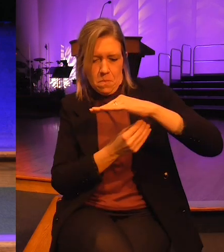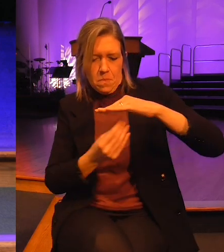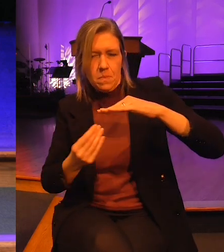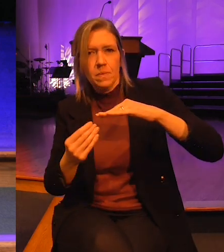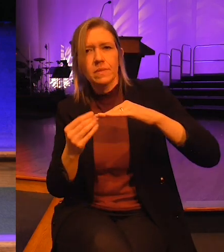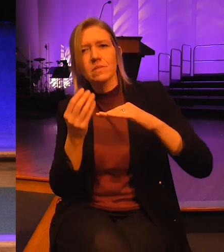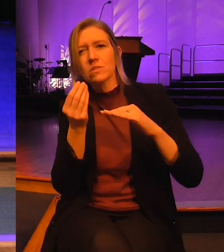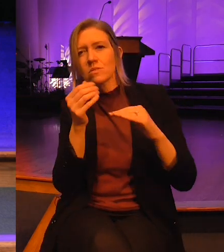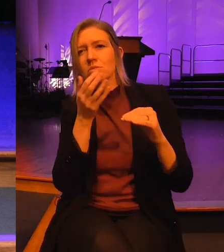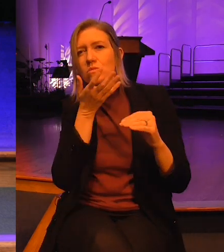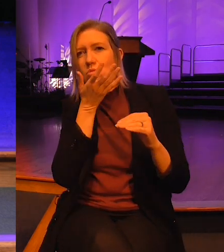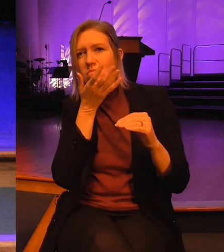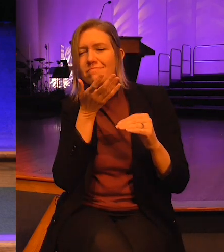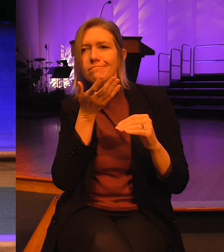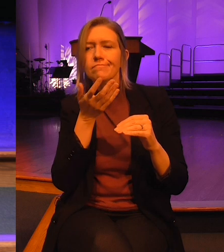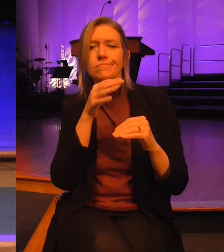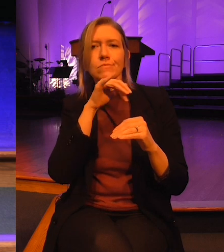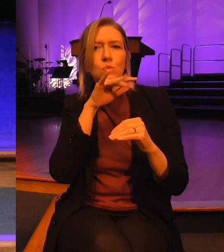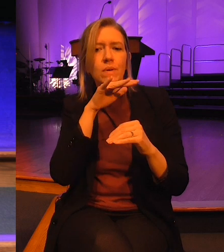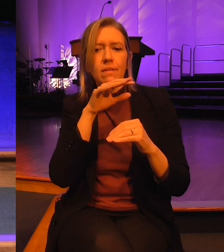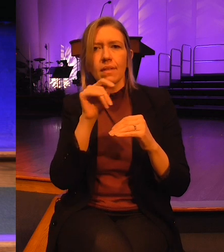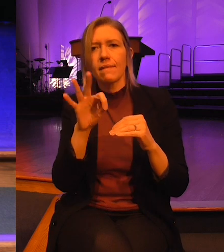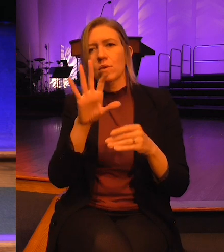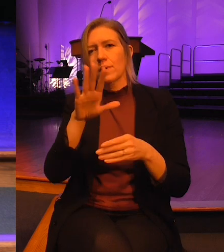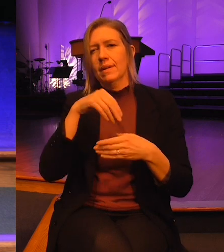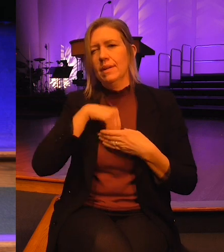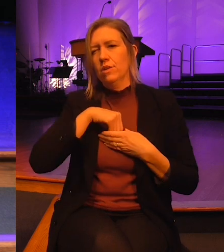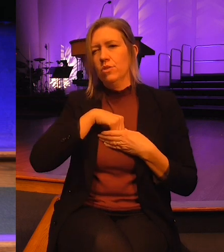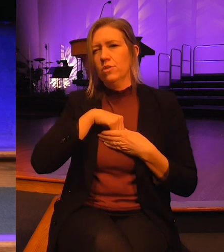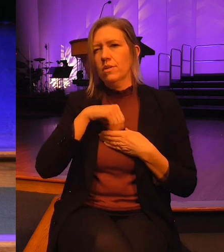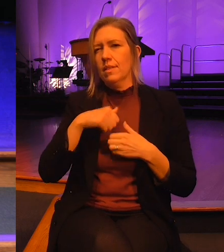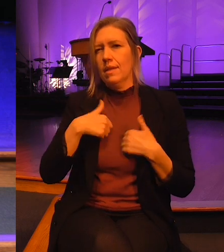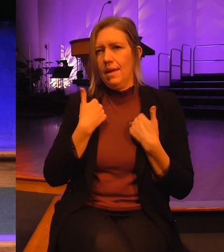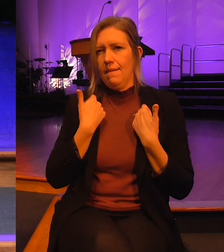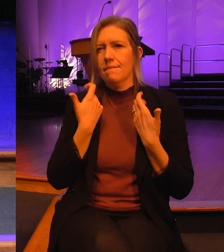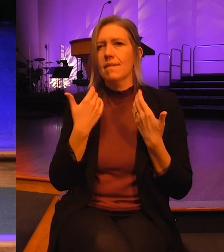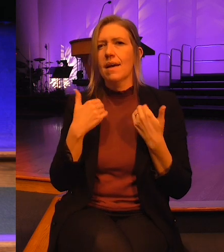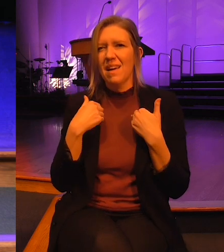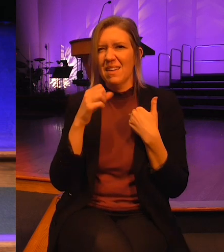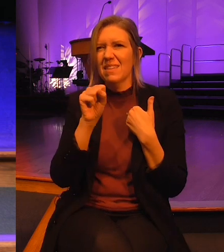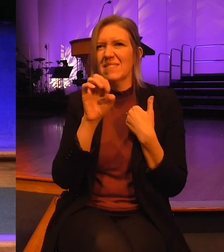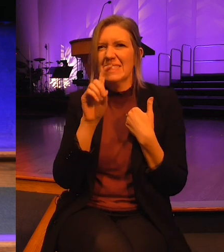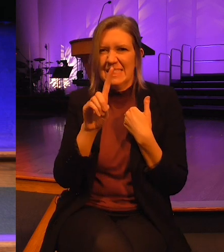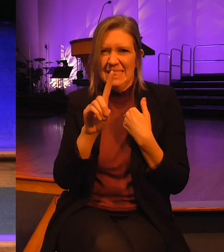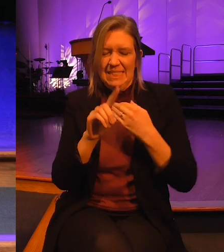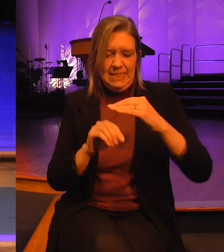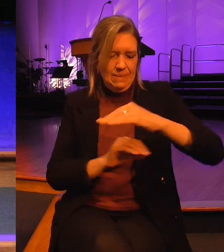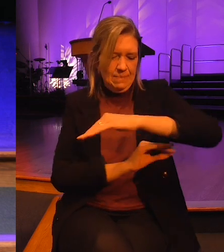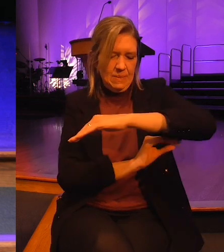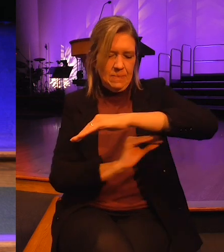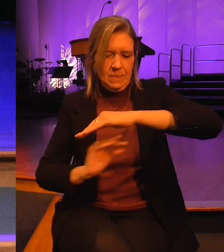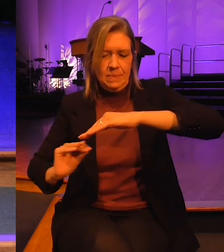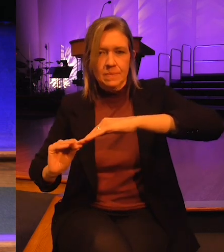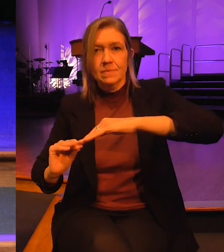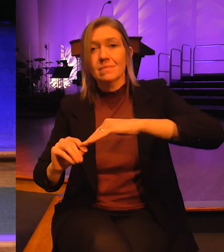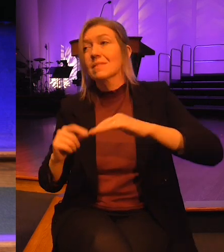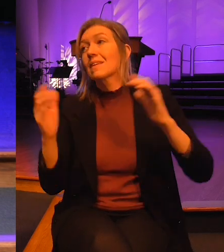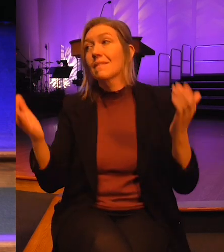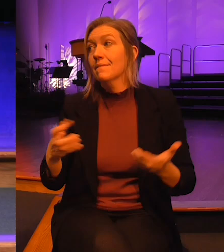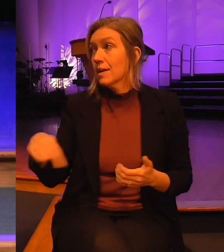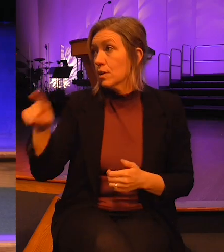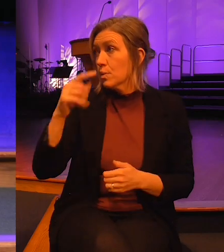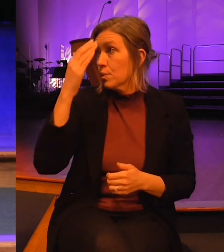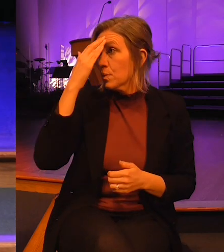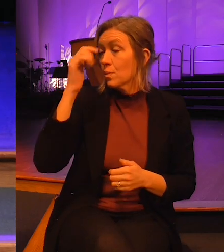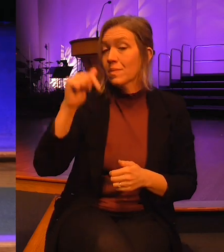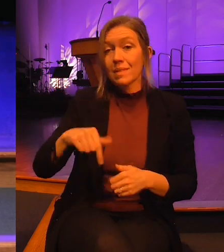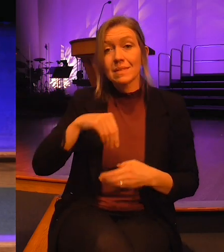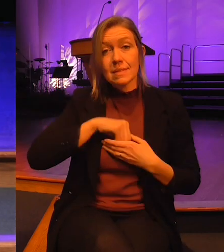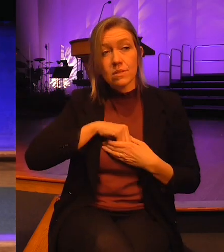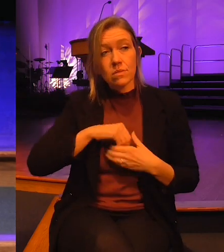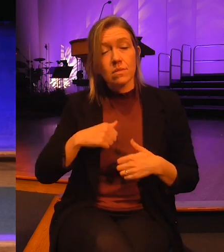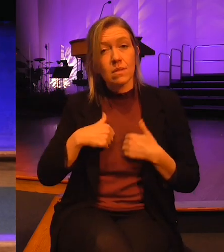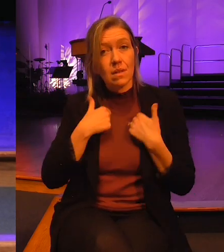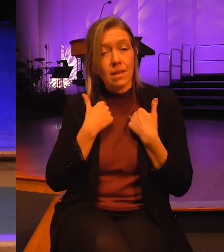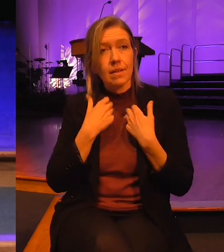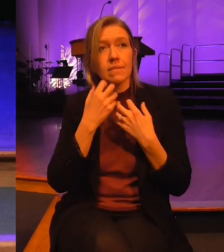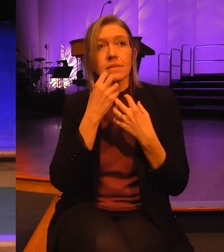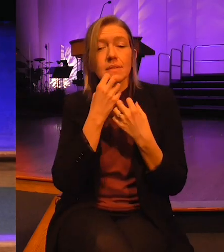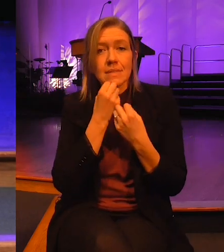vida interior. Nos invito a saber que esta vida interior también es Santuario que en este momento ahora mismo